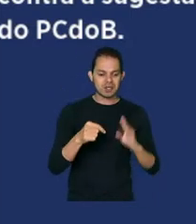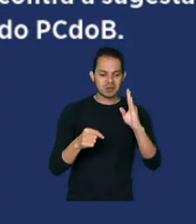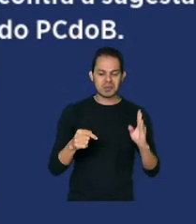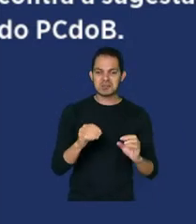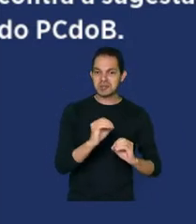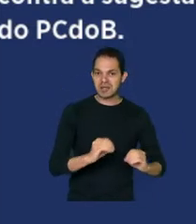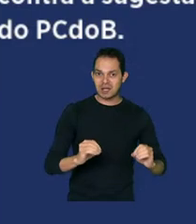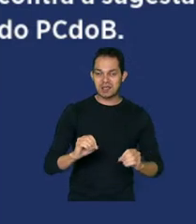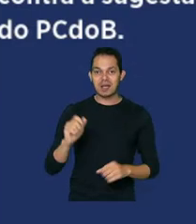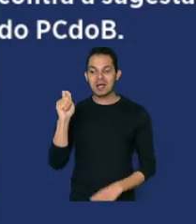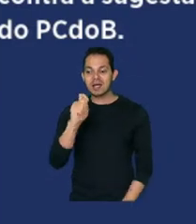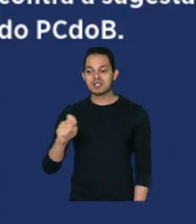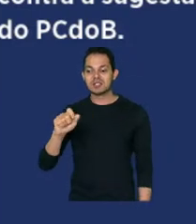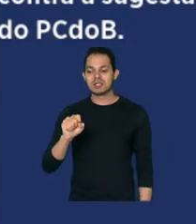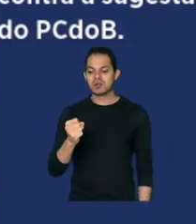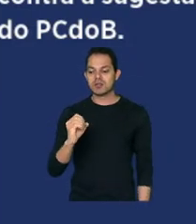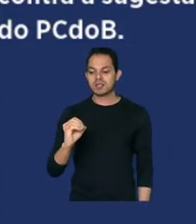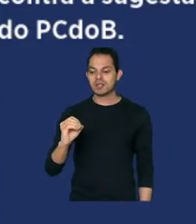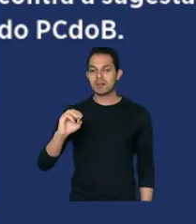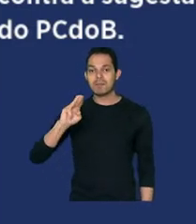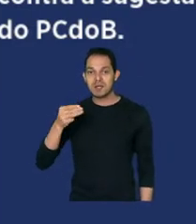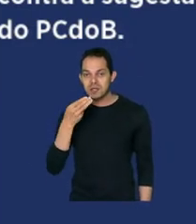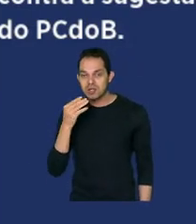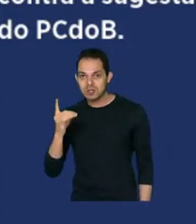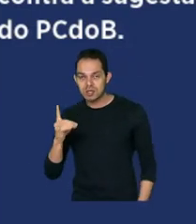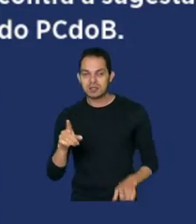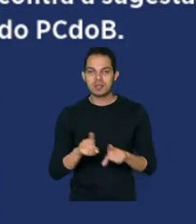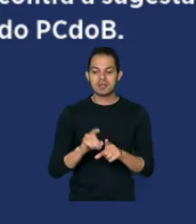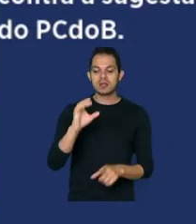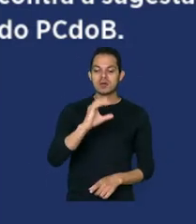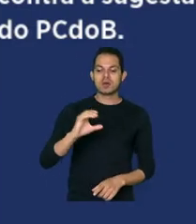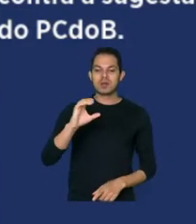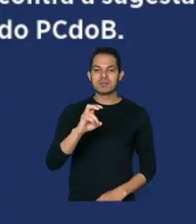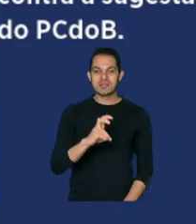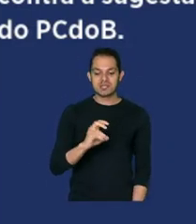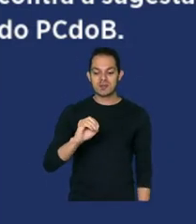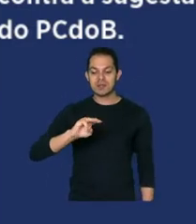DE DÓ LARES. O BRASIL NADA, A ARGENTINA 80 MILHÕES DE DÓ